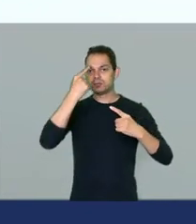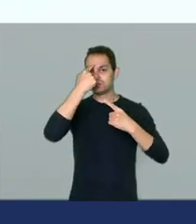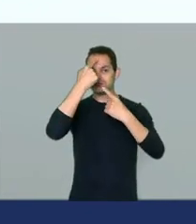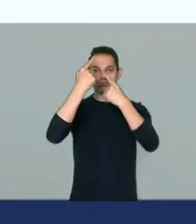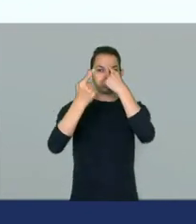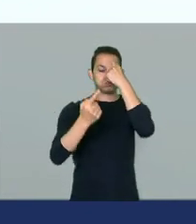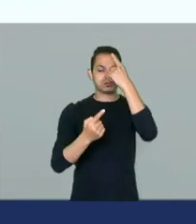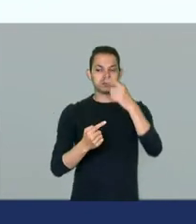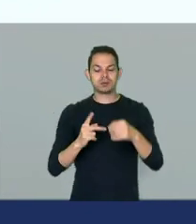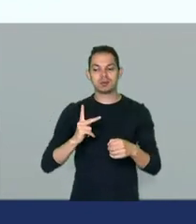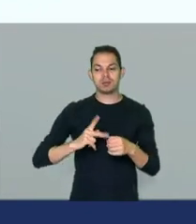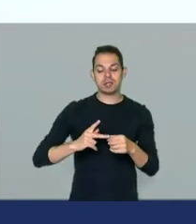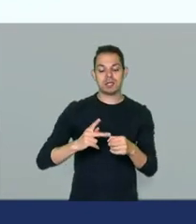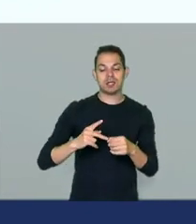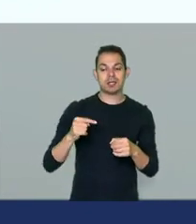GRANDE VANTAGEM SUA ENORME COLABORAÇÃO PARA ENGORDAR